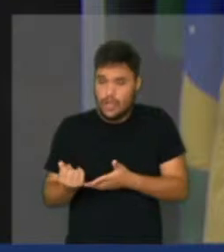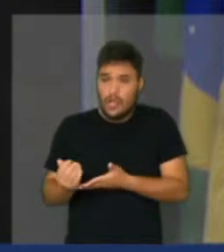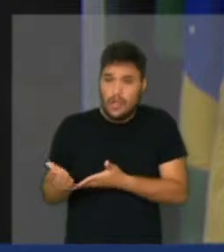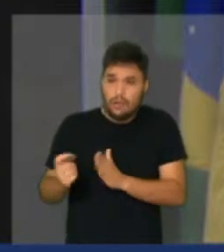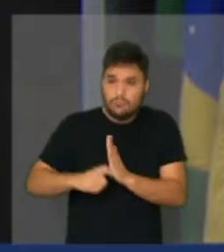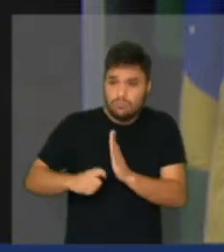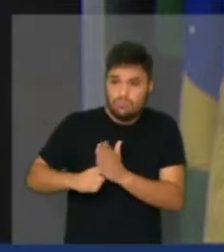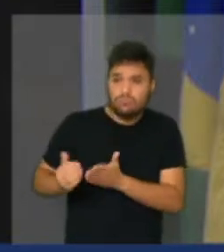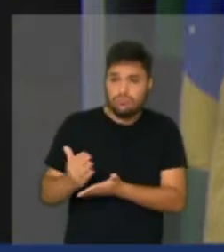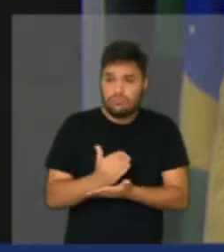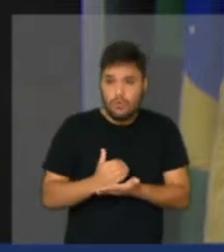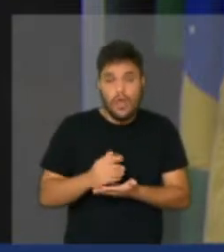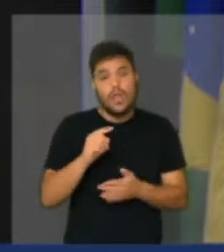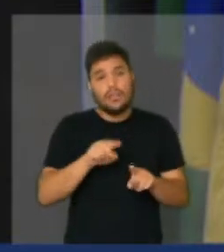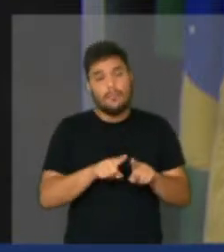UNIÃO, DO IPI E DO IMPOSTO DE RENDA APENAS USANDO ESSES NÚ